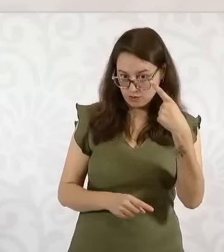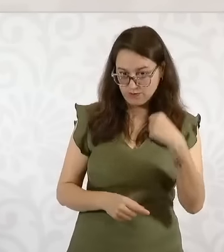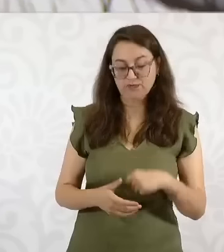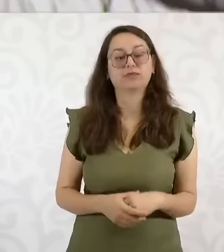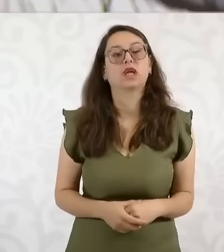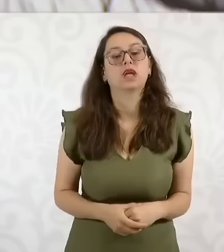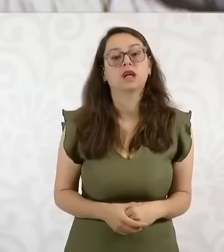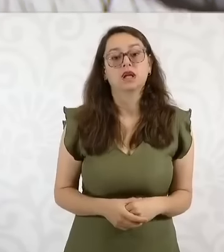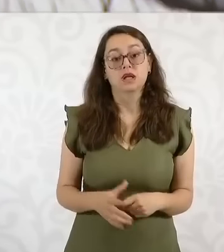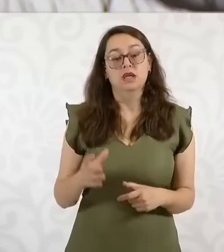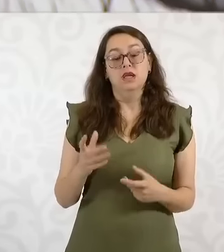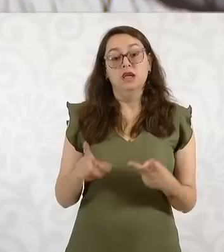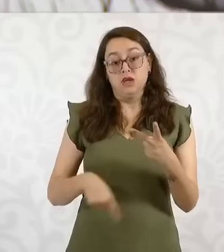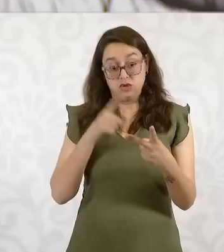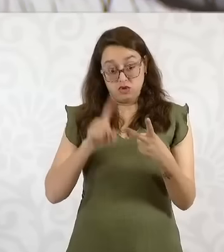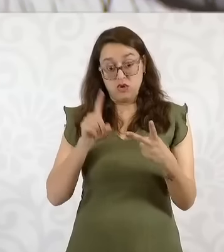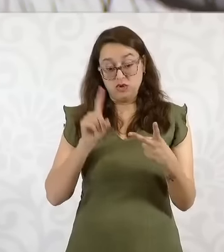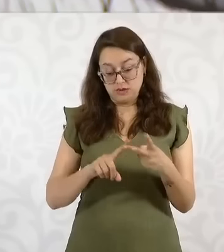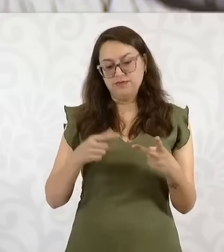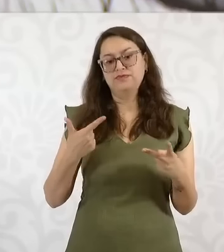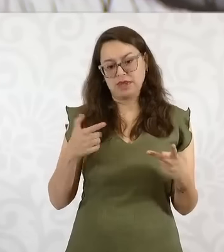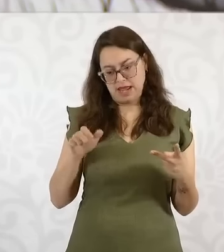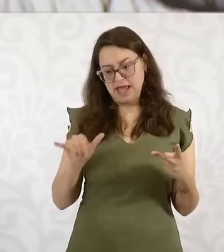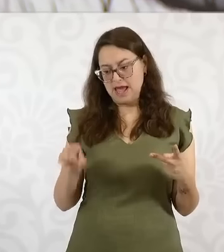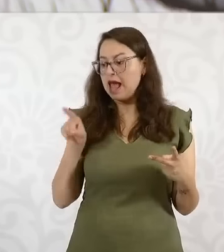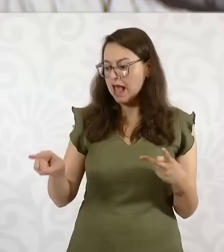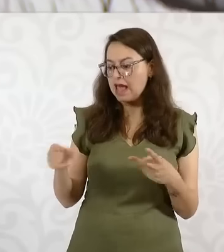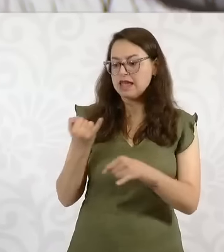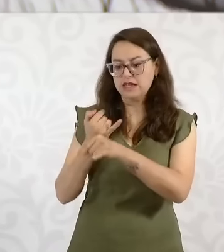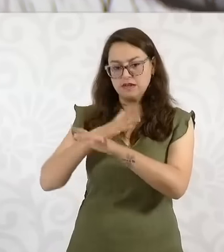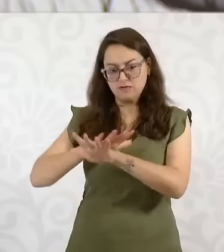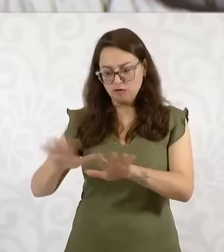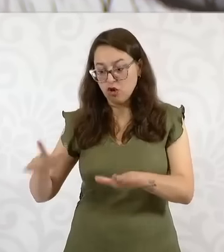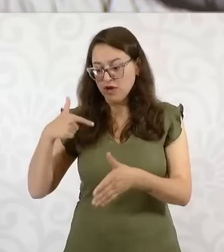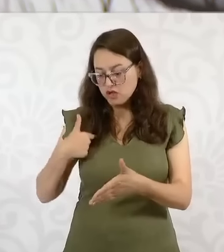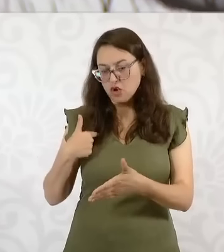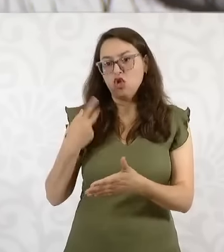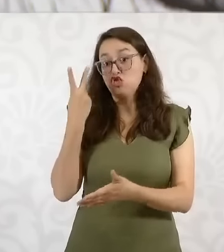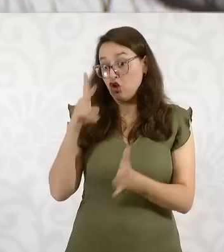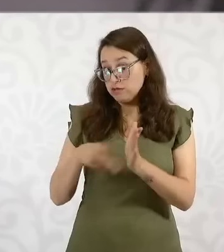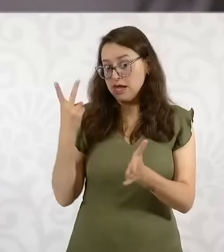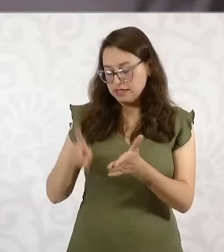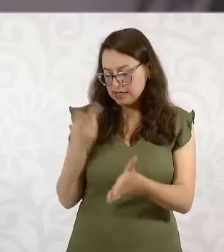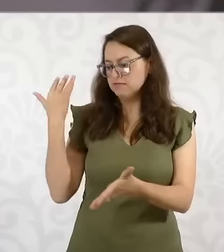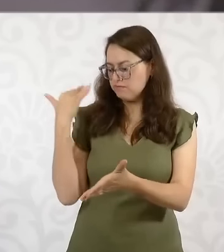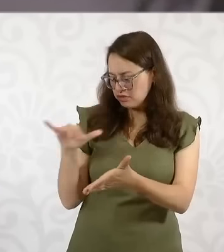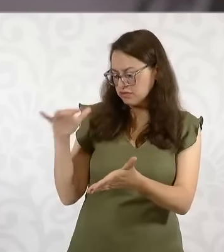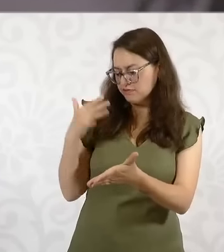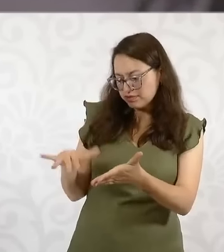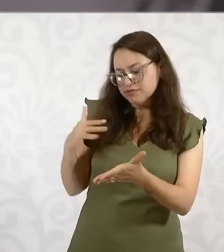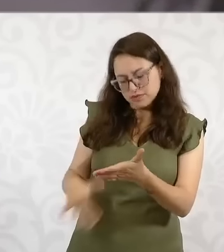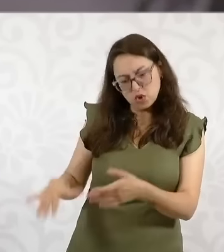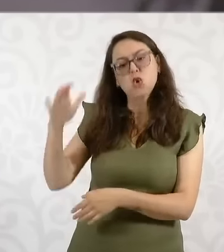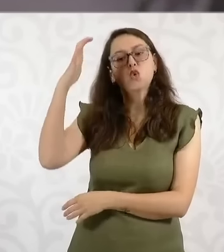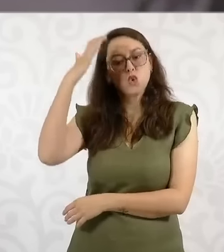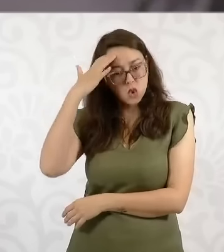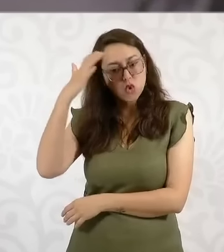Eh, conocemos el informe del G, lo he leído personalmente dos veces, eh, así como el informe